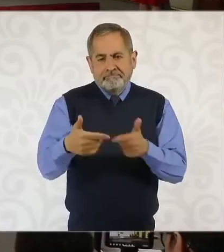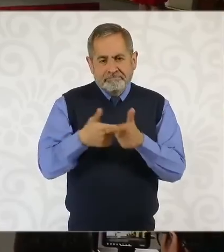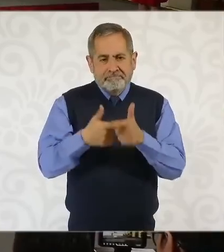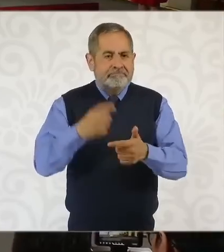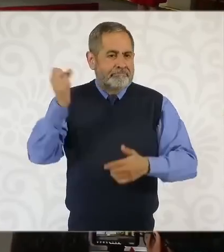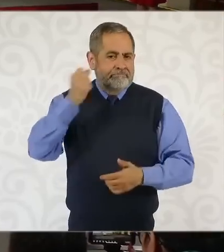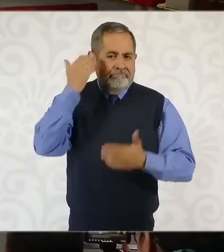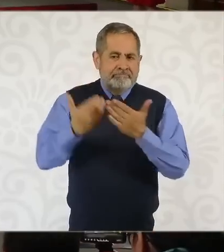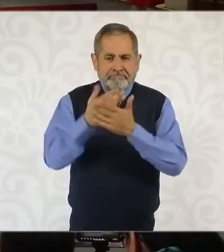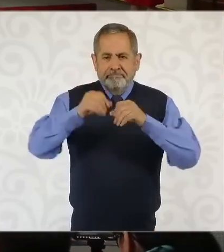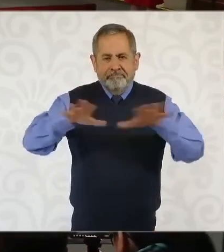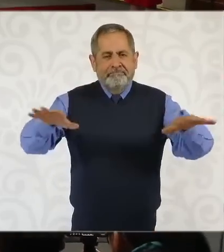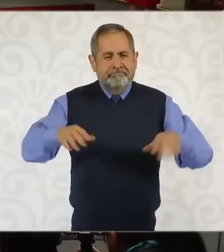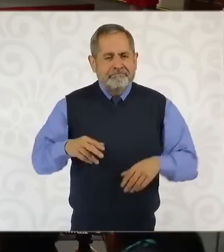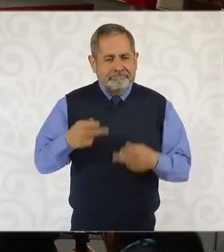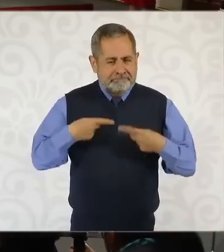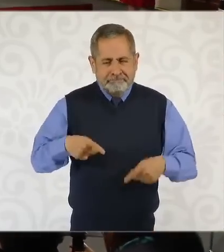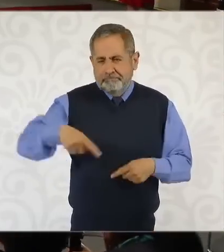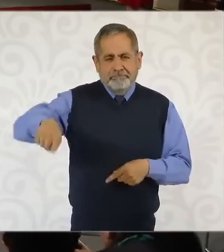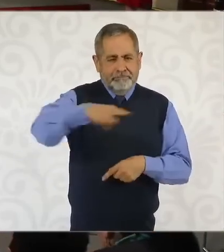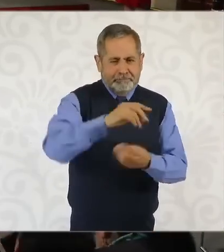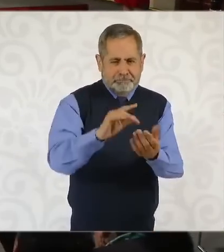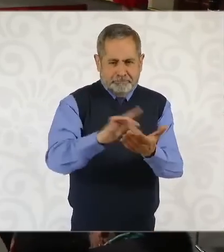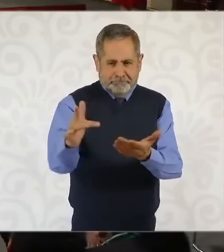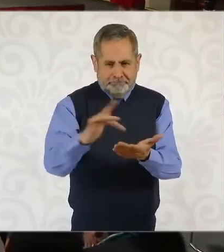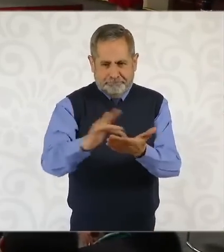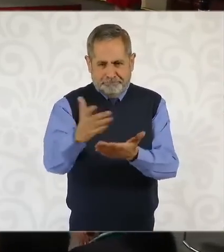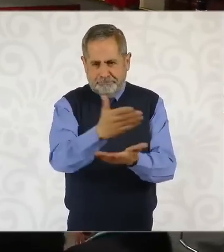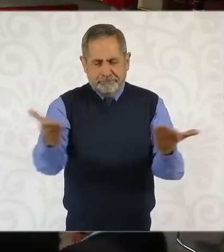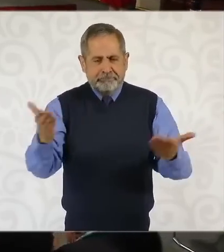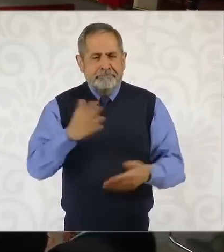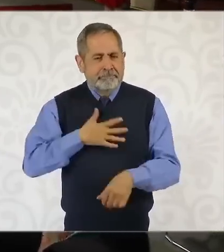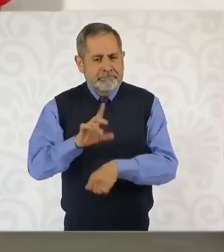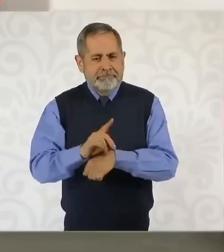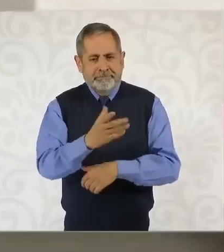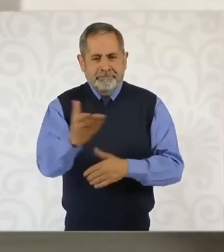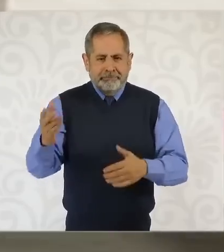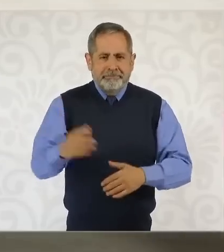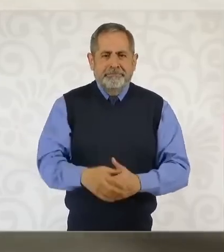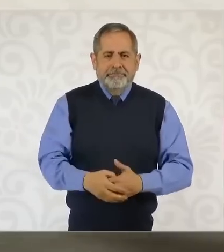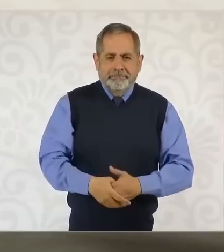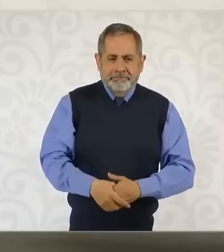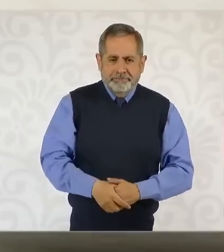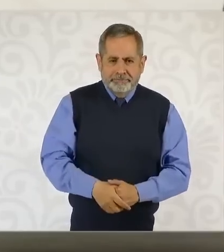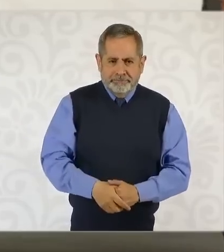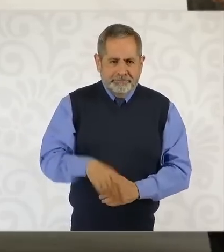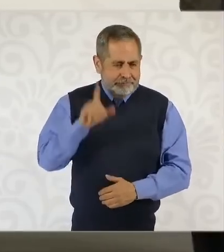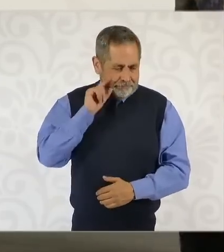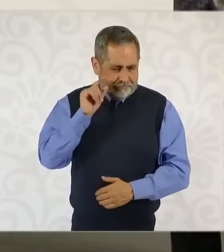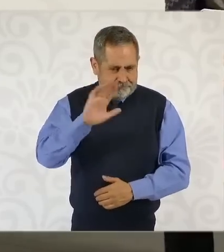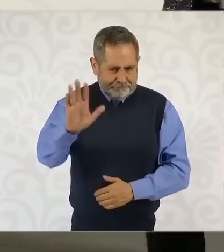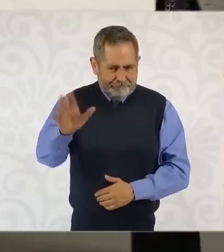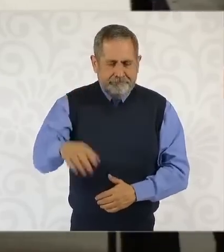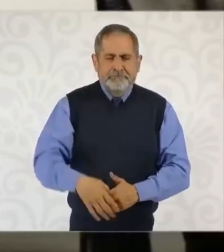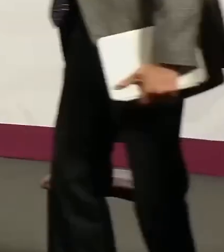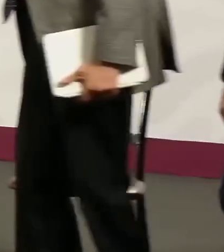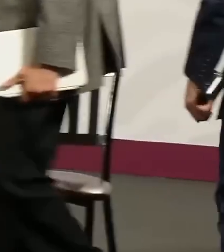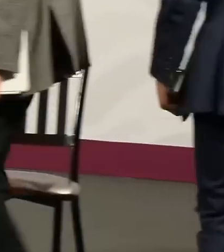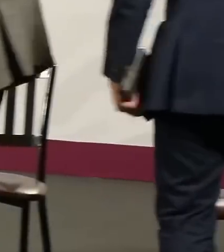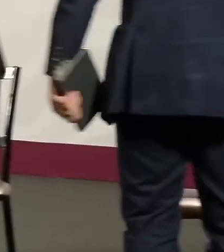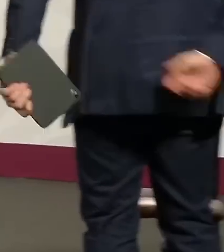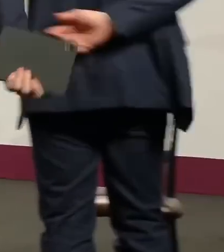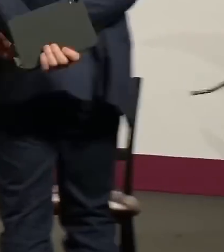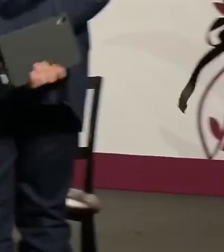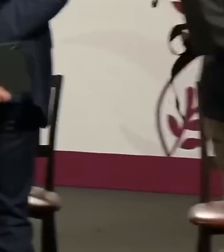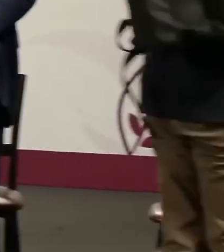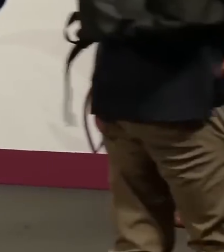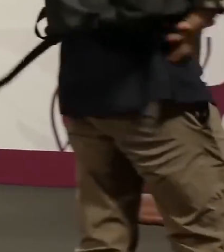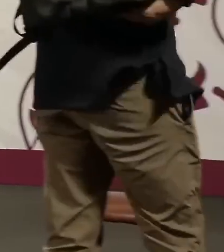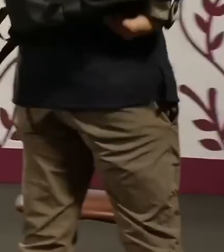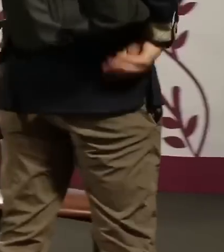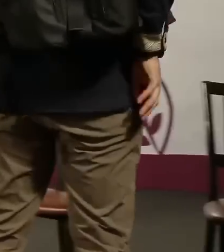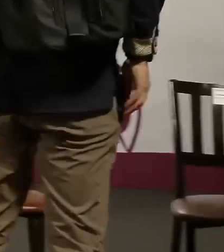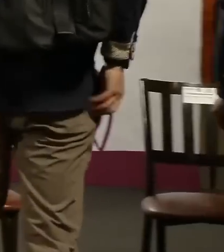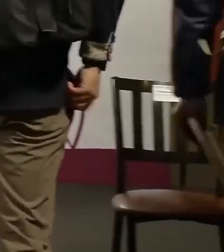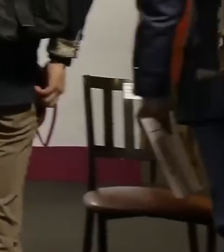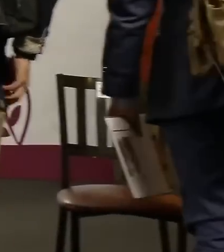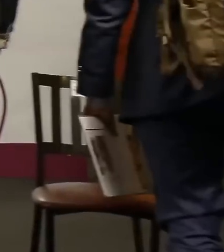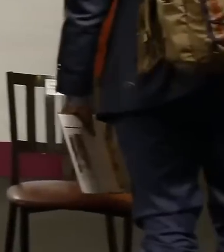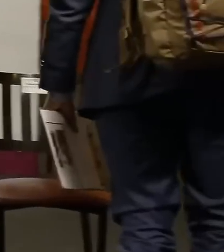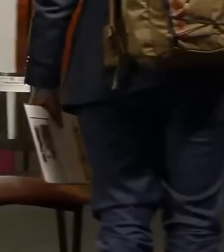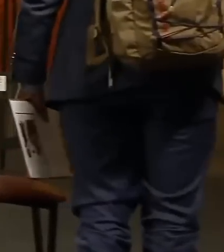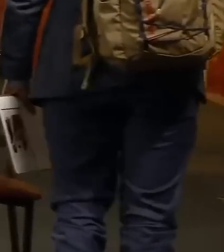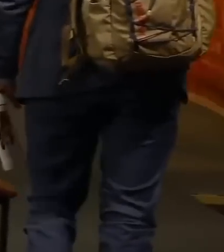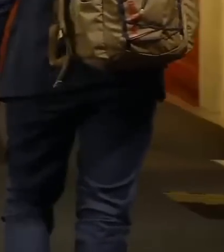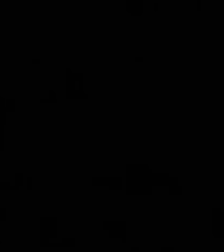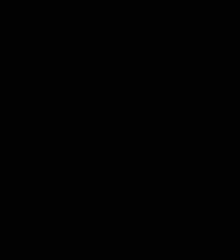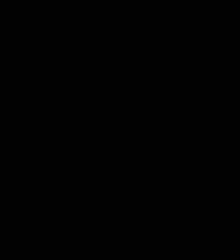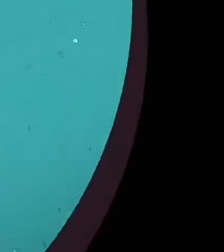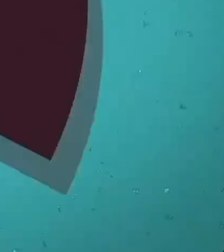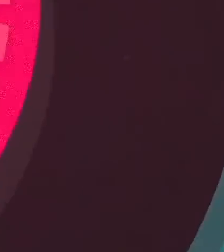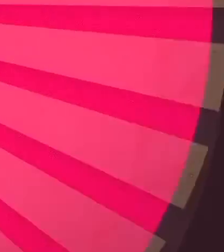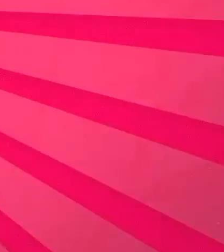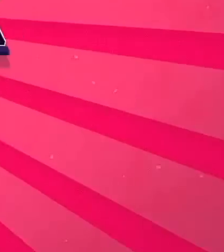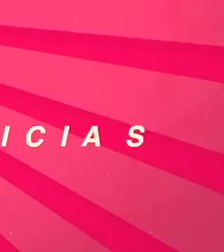del pueblo Muchas gracias a todas y a todos Buenos días Buenos días Buenos días mañana Buenos días